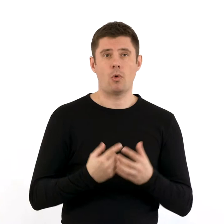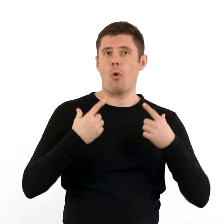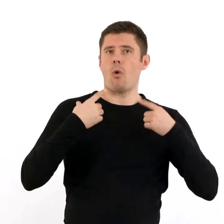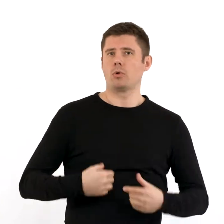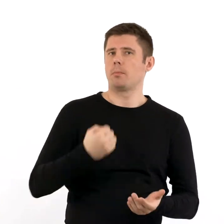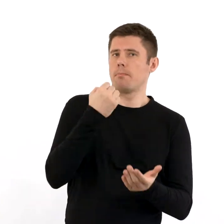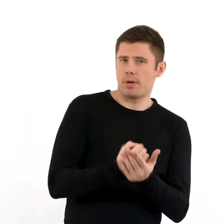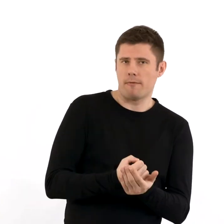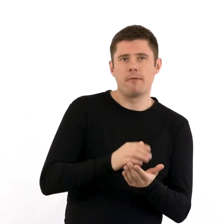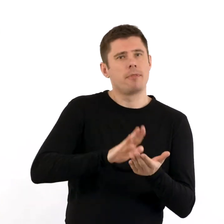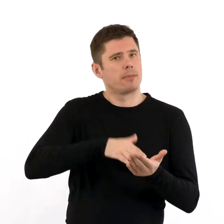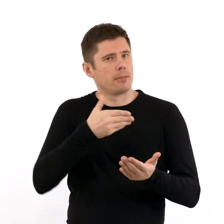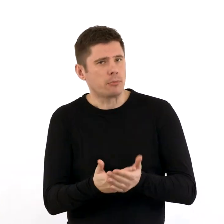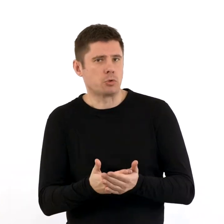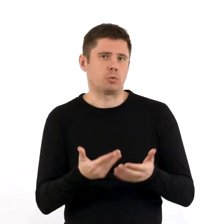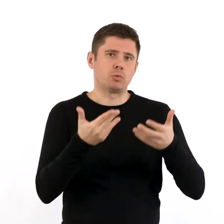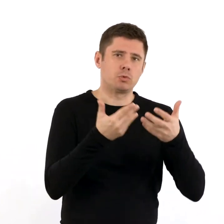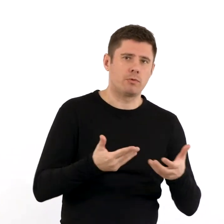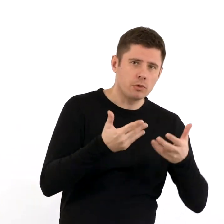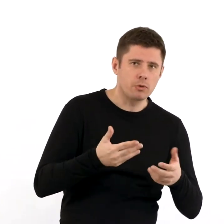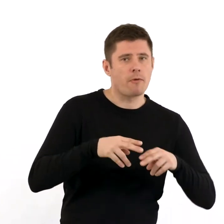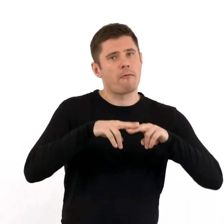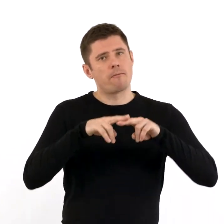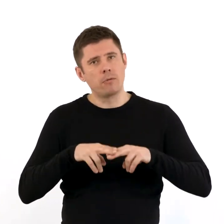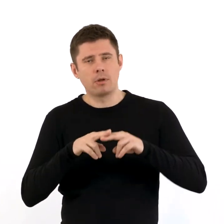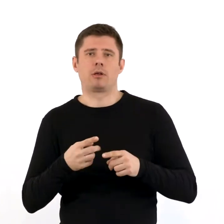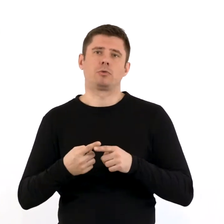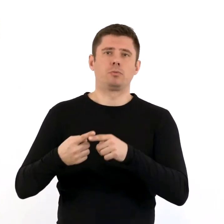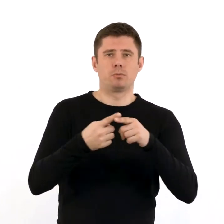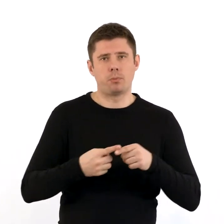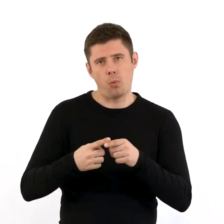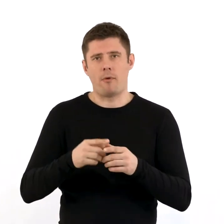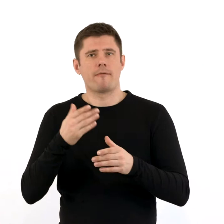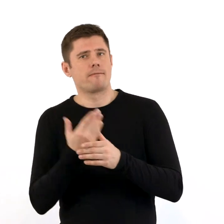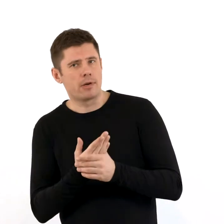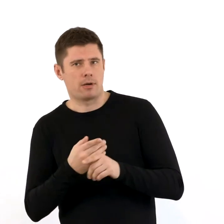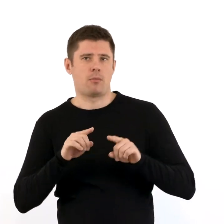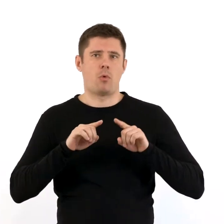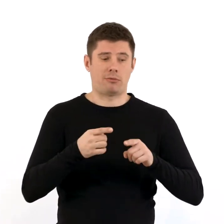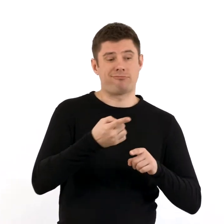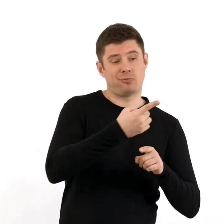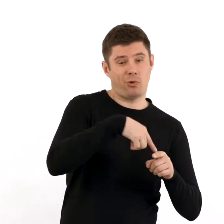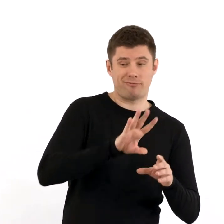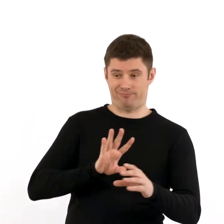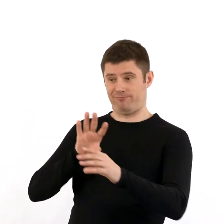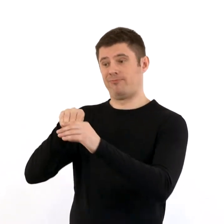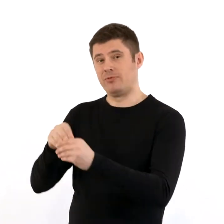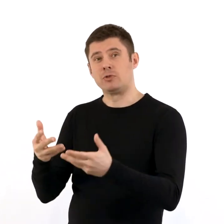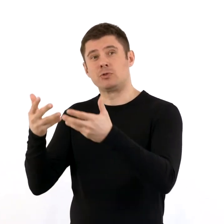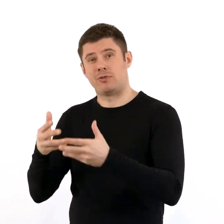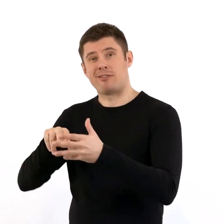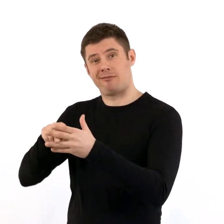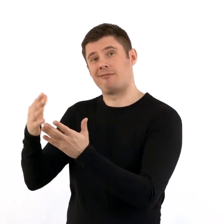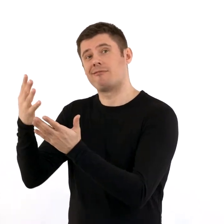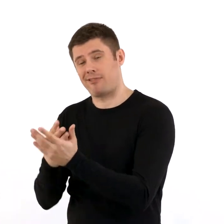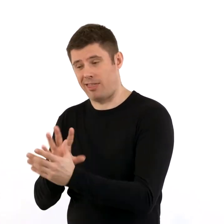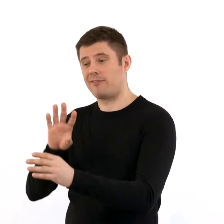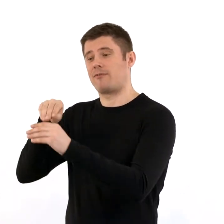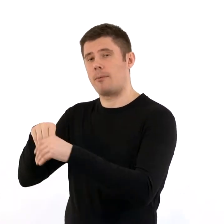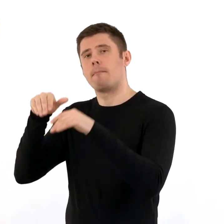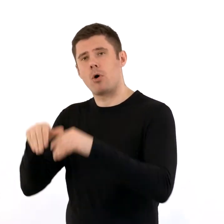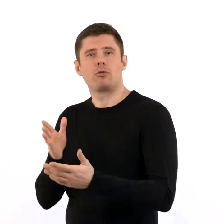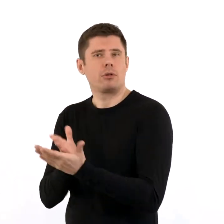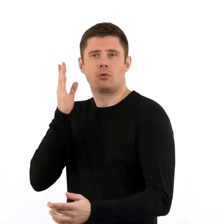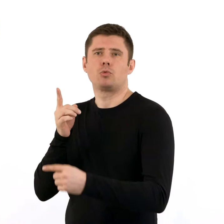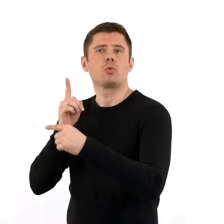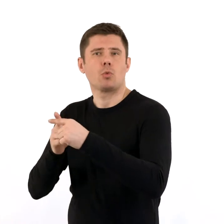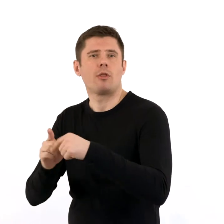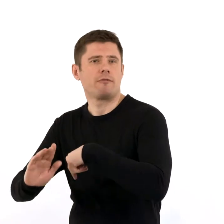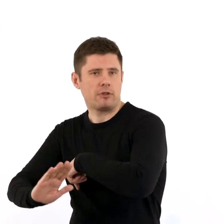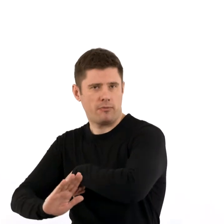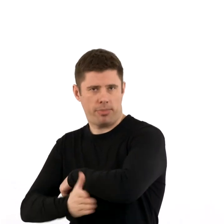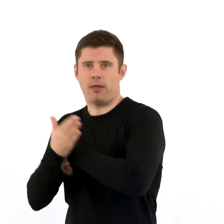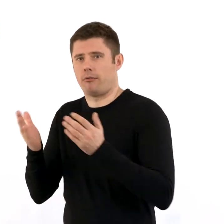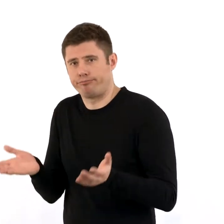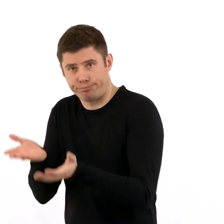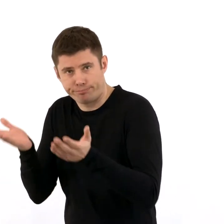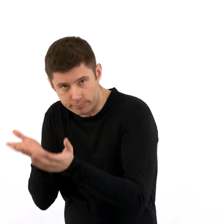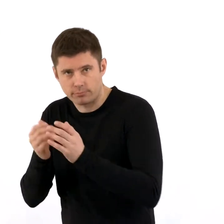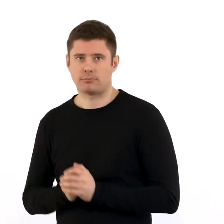Osoby prawne (stowarzyszenia, fundacje, spółki itp) mogą być tylko członkami wspierającymi.